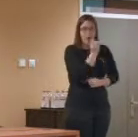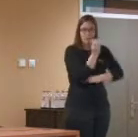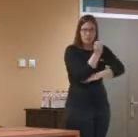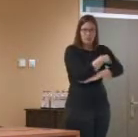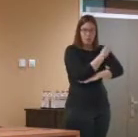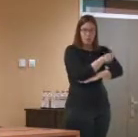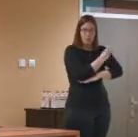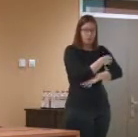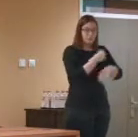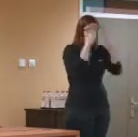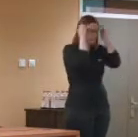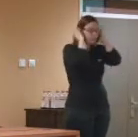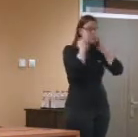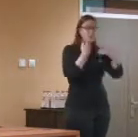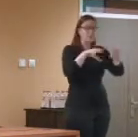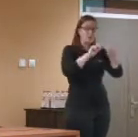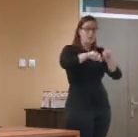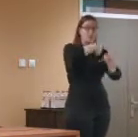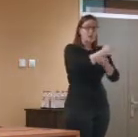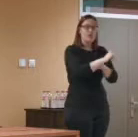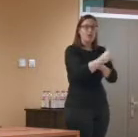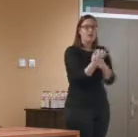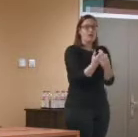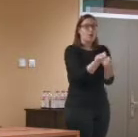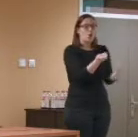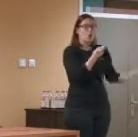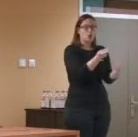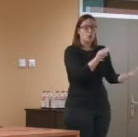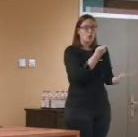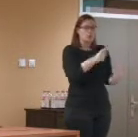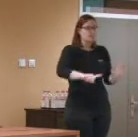estaría el control absoluto que se tenía de